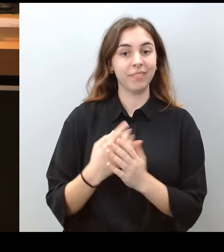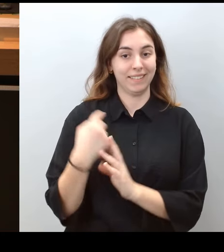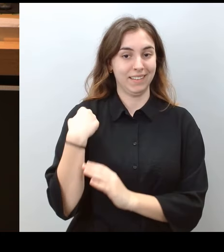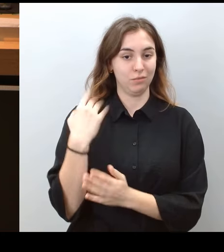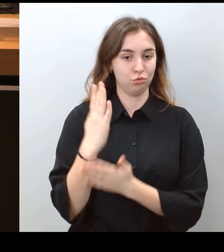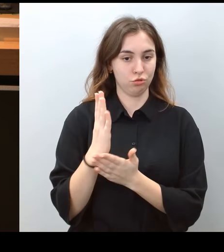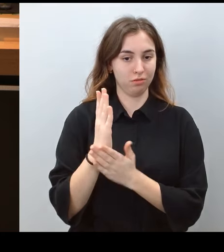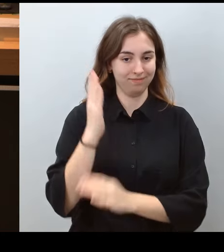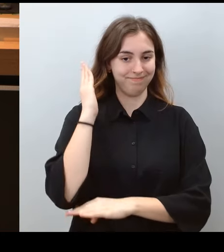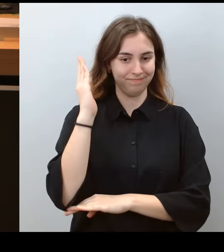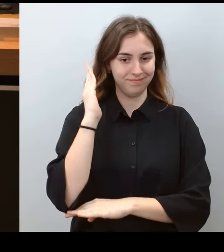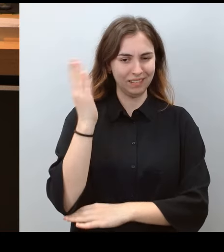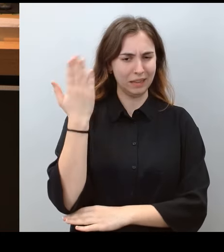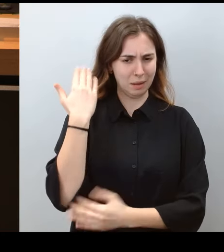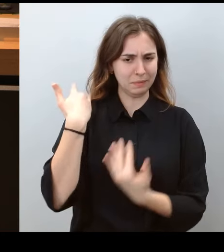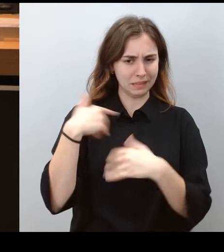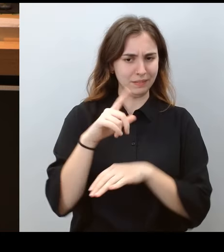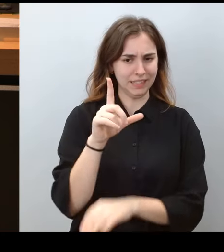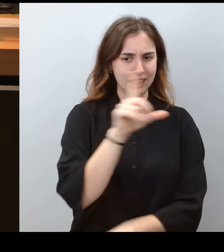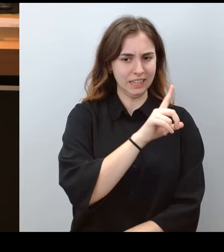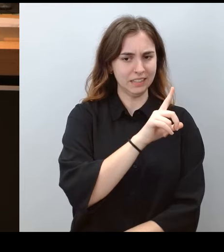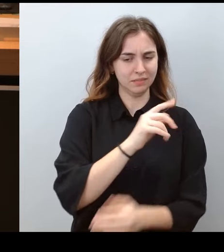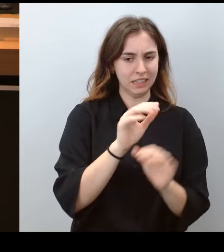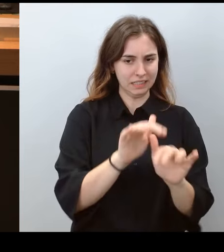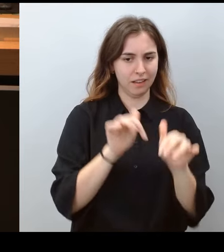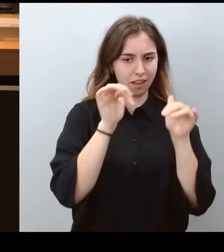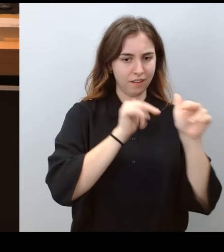auch unterstützt durch die Grünen, verursacht wurden